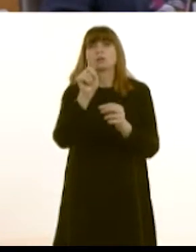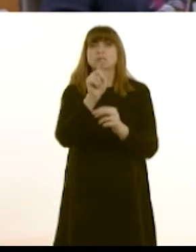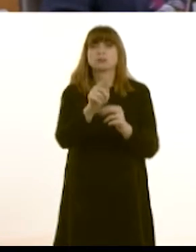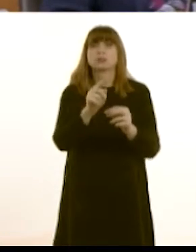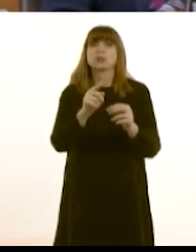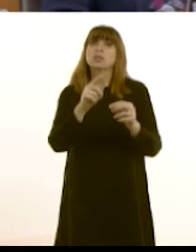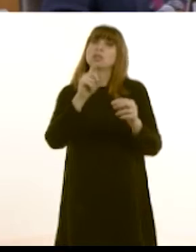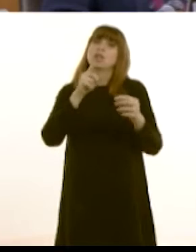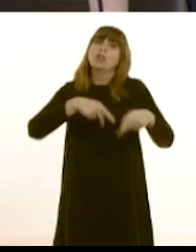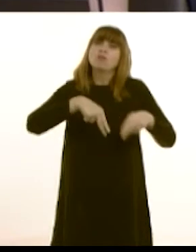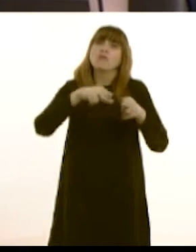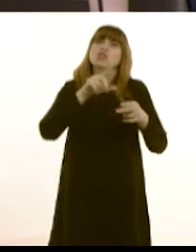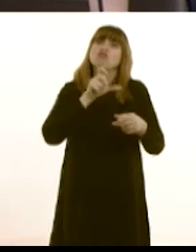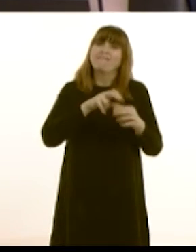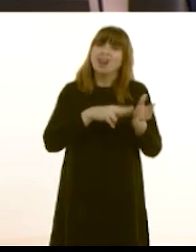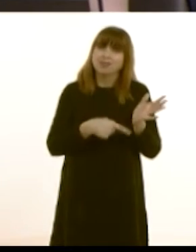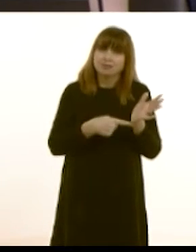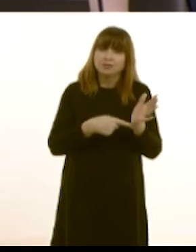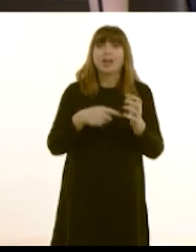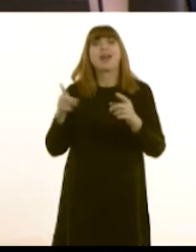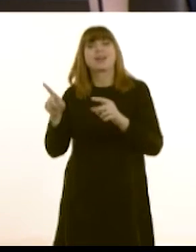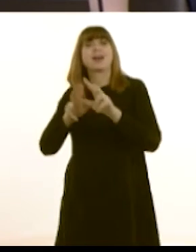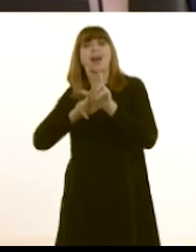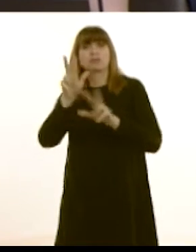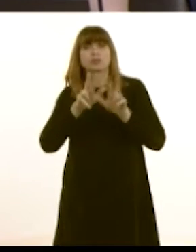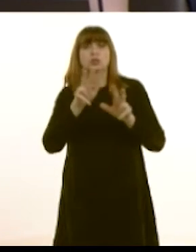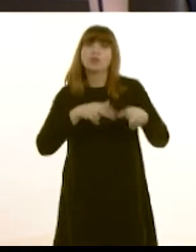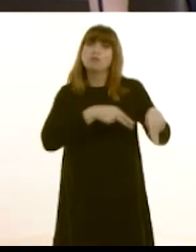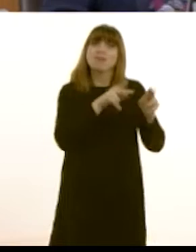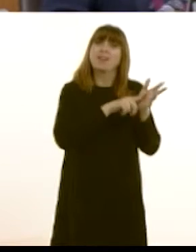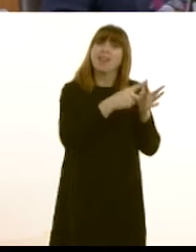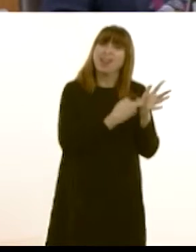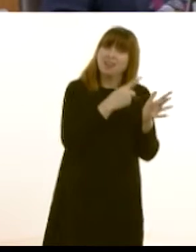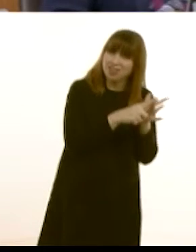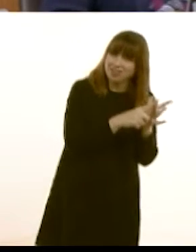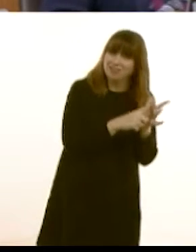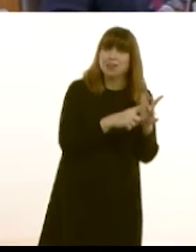Roedd yr un broblem gydaír Afon Leri yn y Talybont arall yng Ngheredigion, aír un broblem,